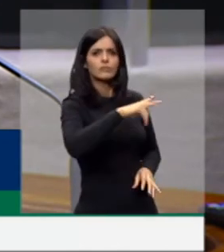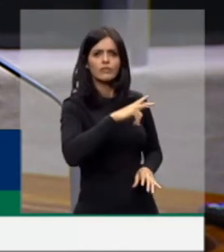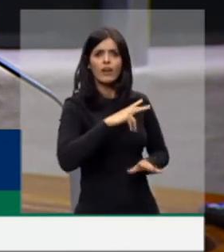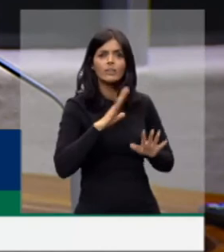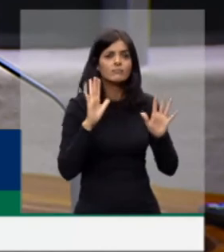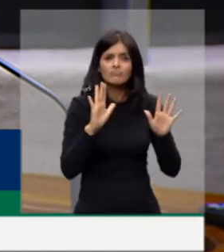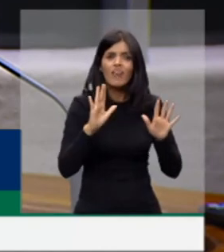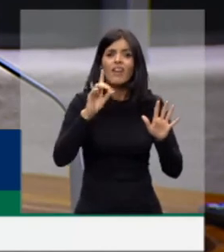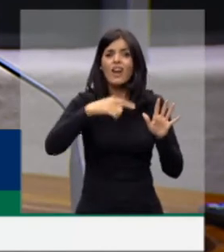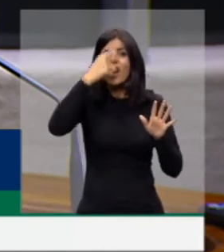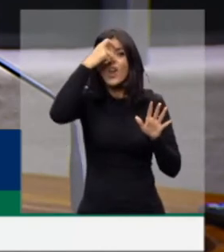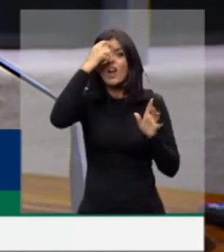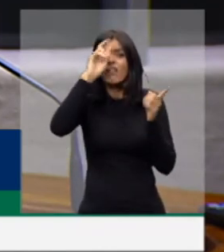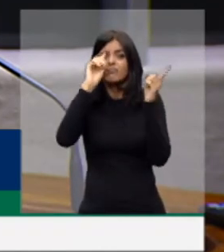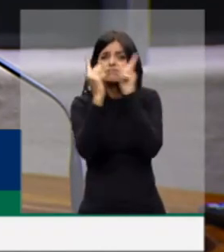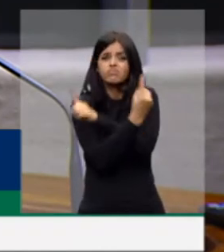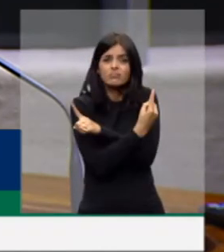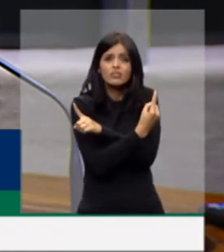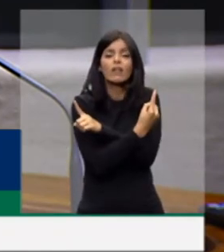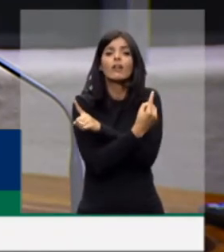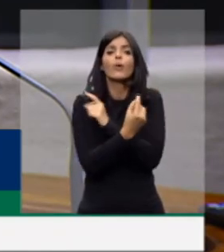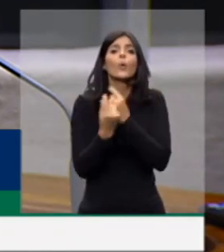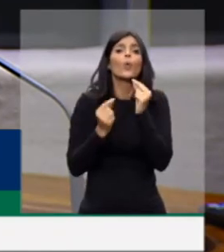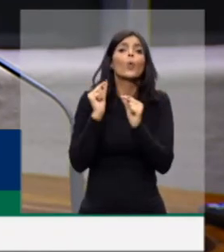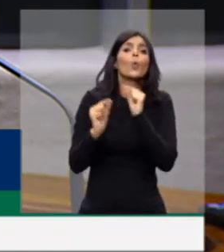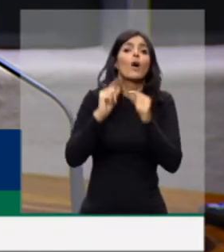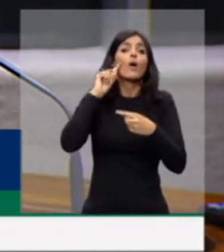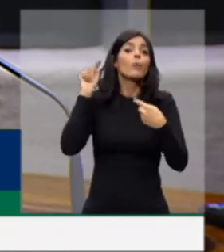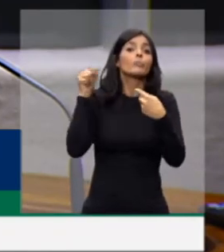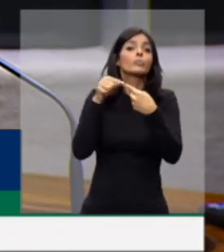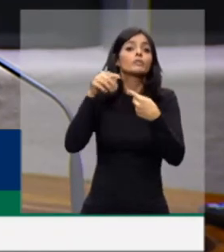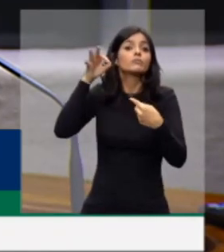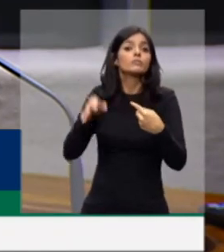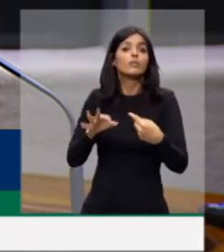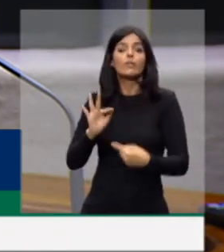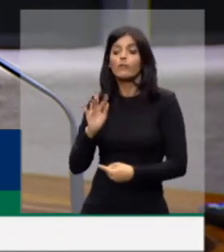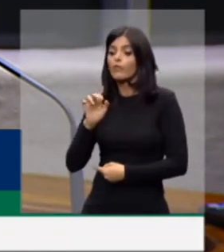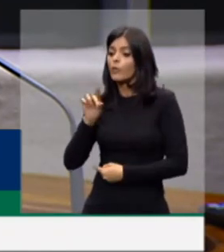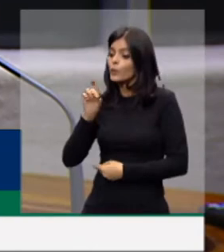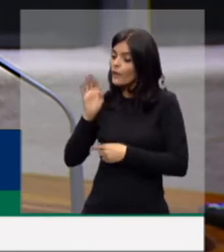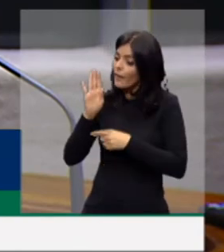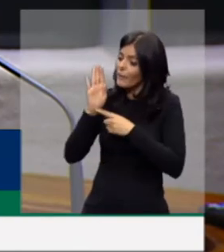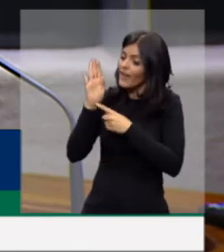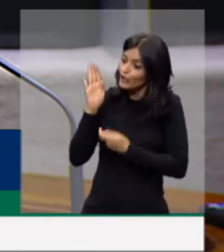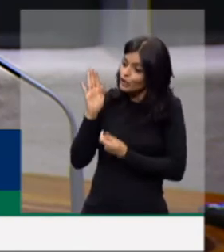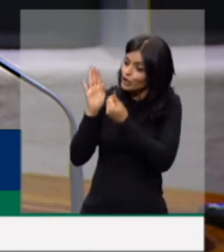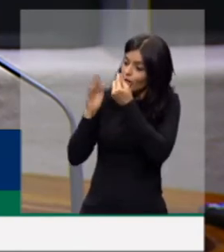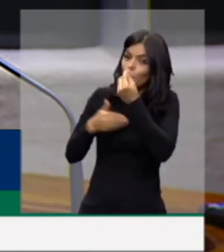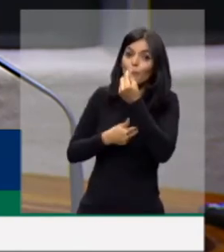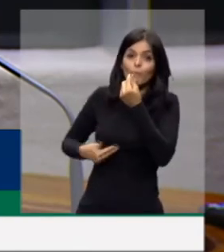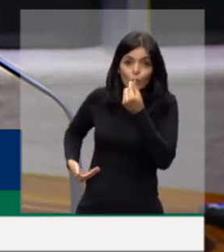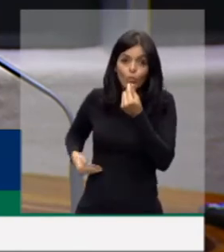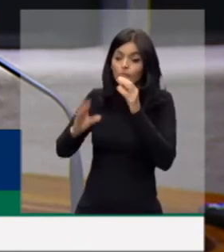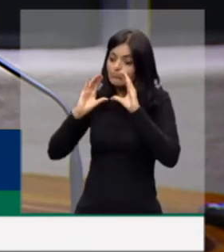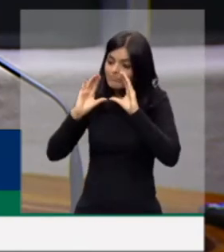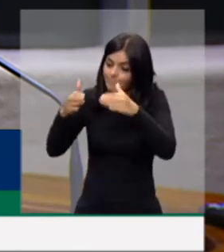TRAZER UMA LÓGICA PRIVATIZO ANTE, DE RETIRAR RECURSOS DA EDUCAÇÃO PÚBLICA PARA INICIATIVA PRIVADA, DISTORCENDO COMPLETAMENTE O QUE É OBJETIVO, ORIGINAL, DO